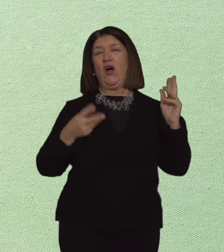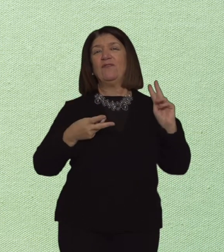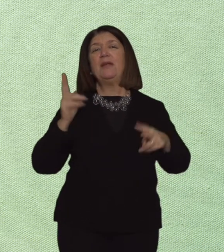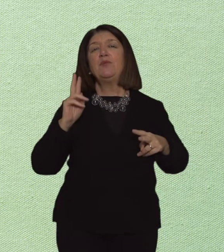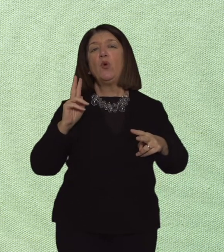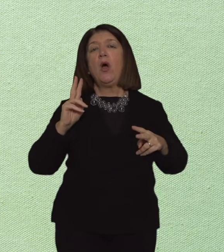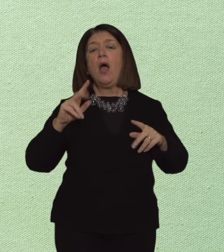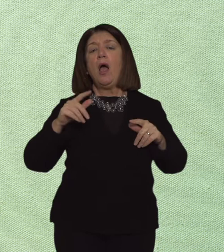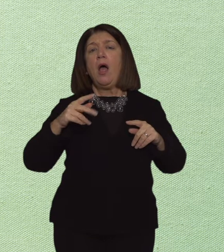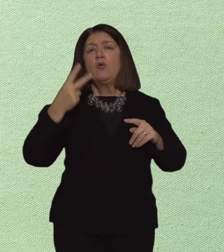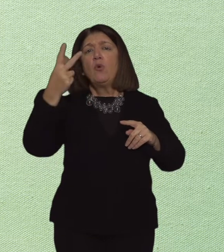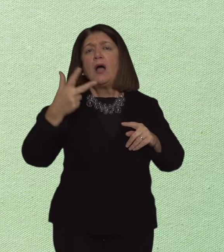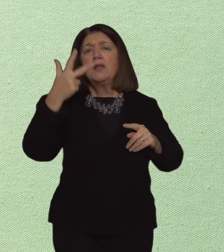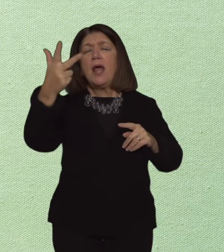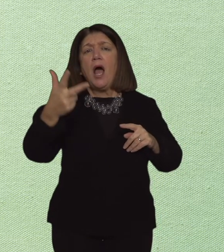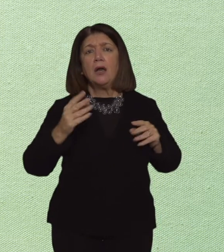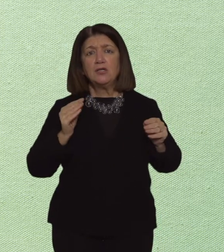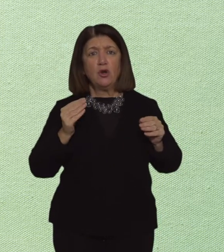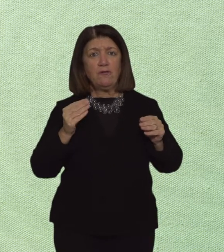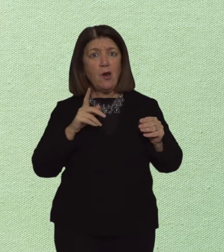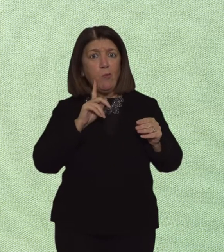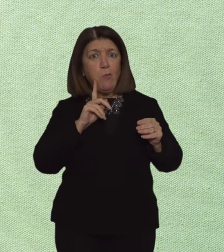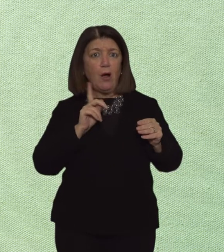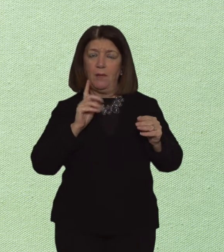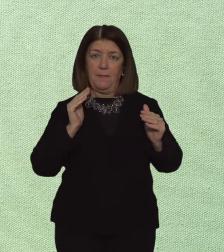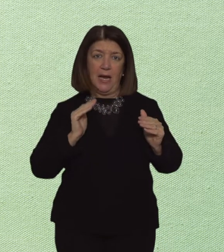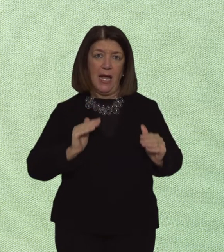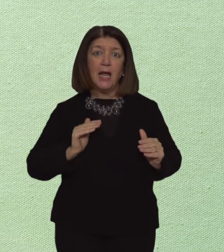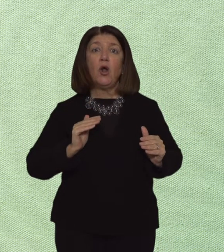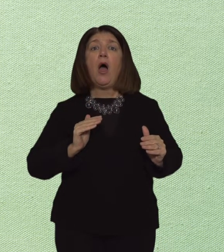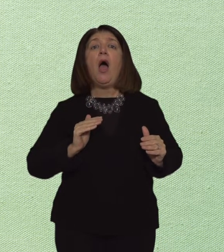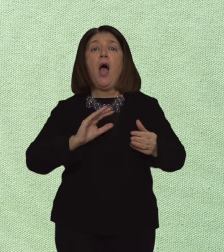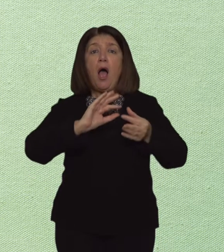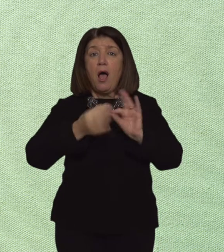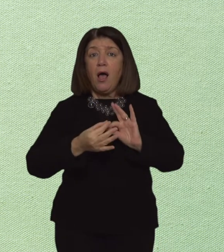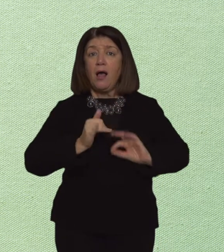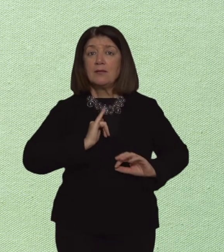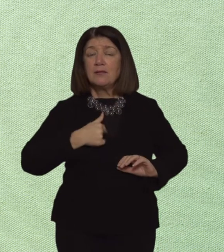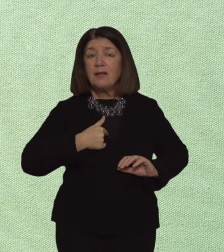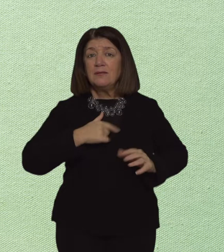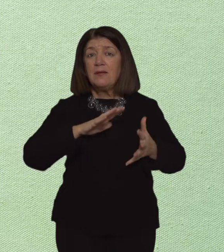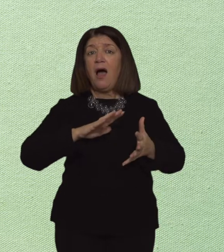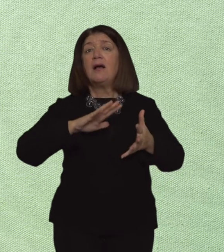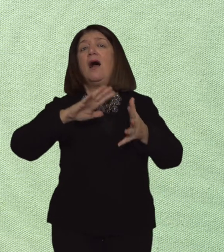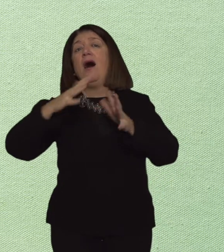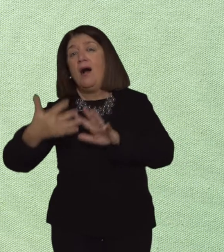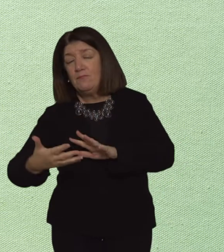giovane, adesso sono qua con voi e ho un'identità da professionista intellettuale, più tardi uscirò